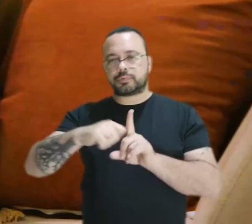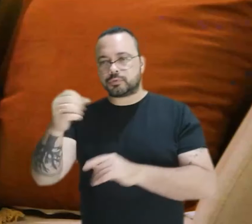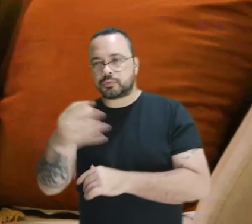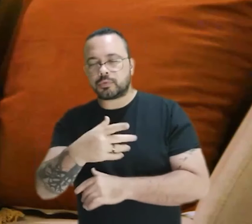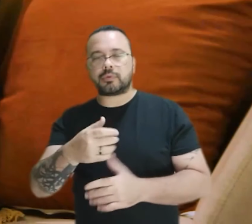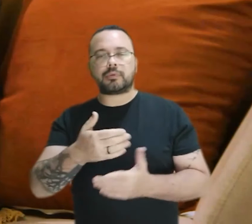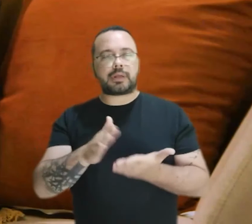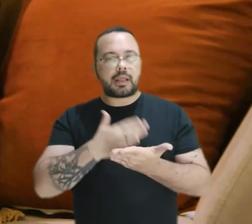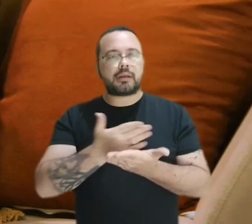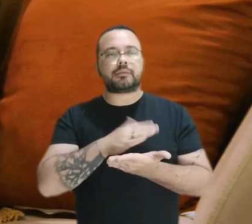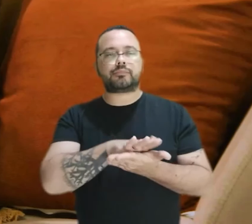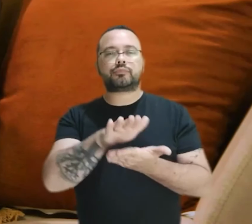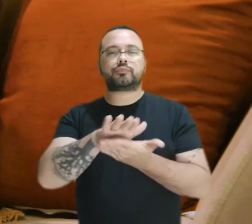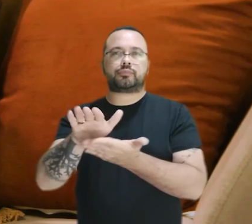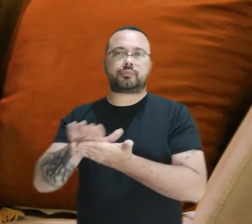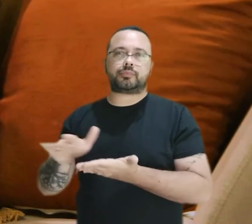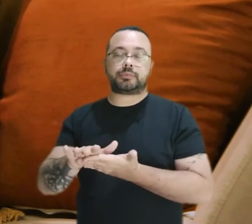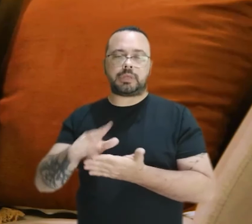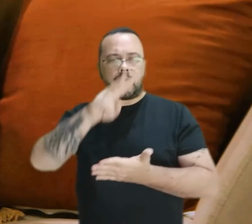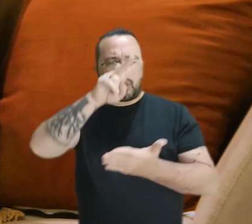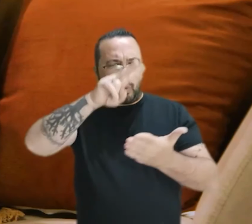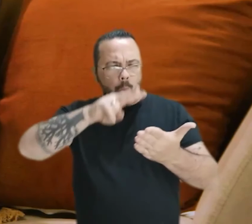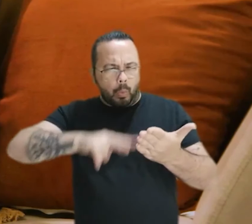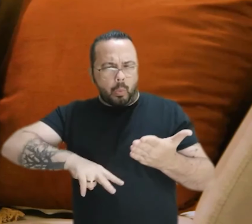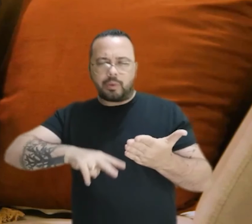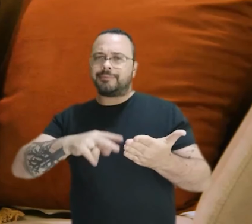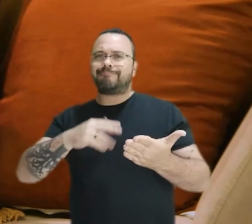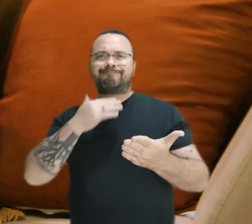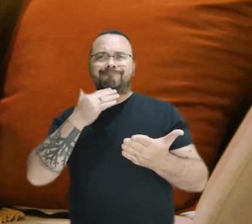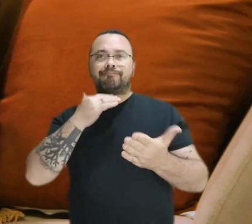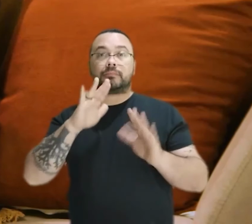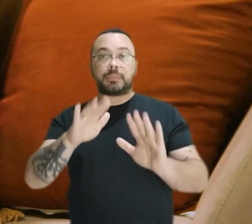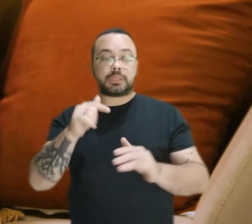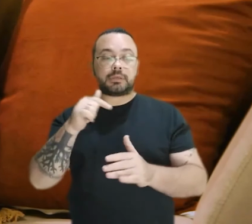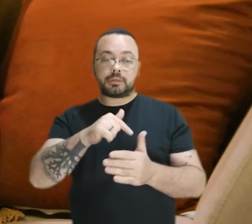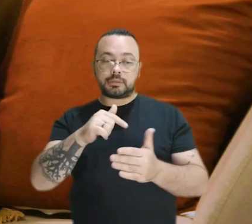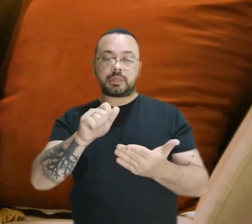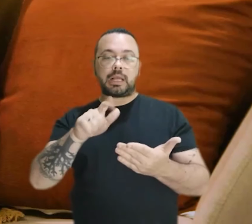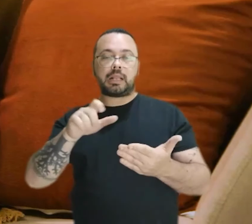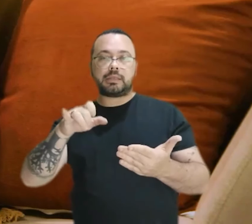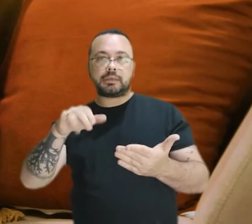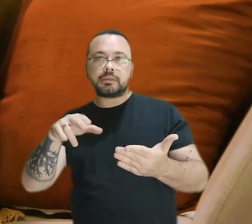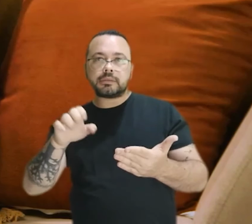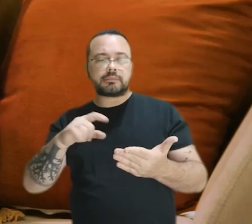e aí eu nem dou conta de ler todos, mas esse aqui, da Aline Motta, eu abri, desde o princípio,